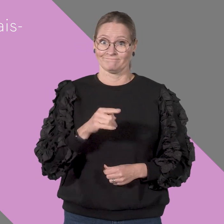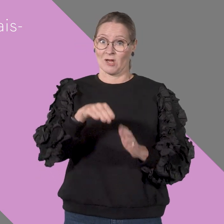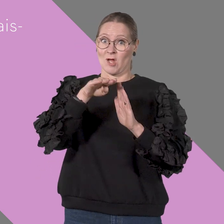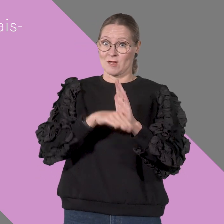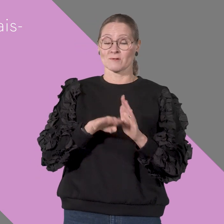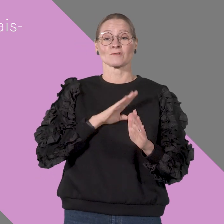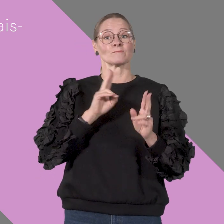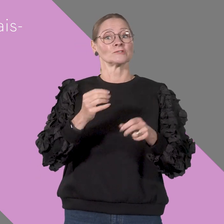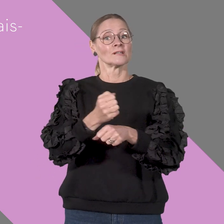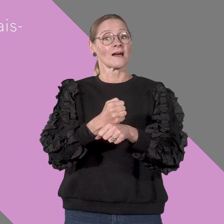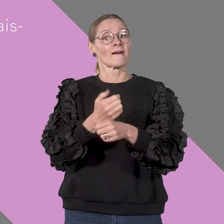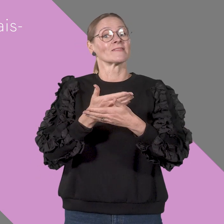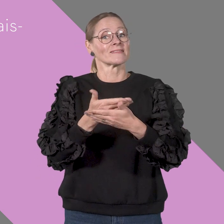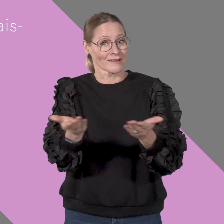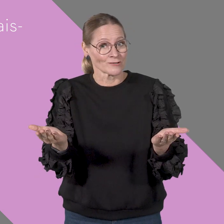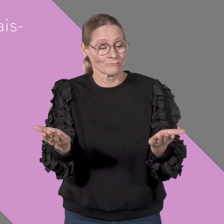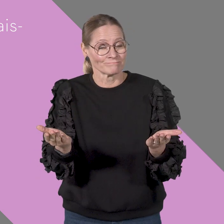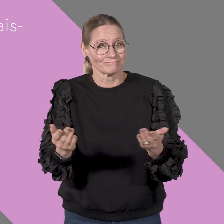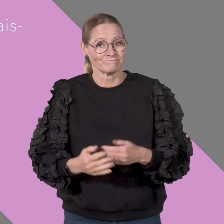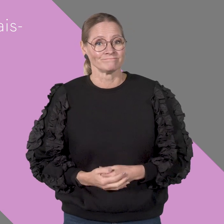Ohjelmassa on myös kahvitarjoilu.